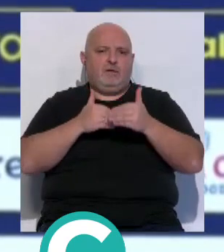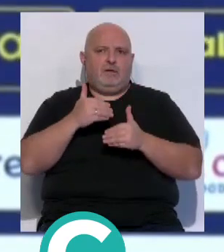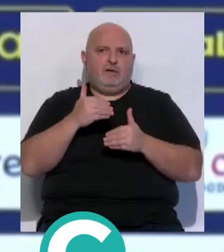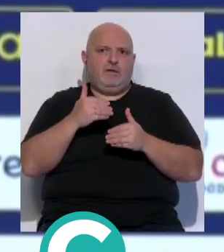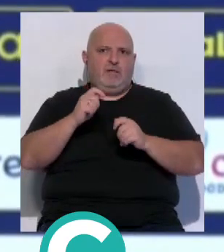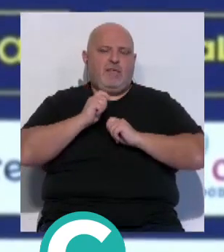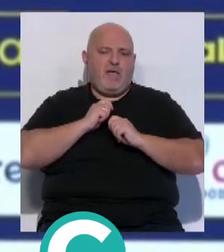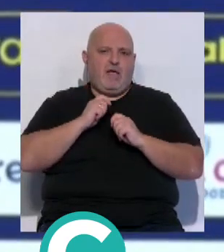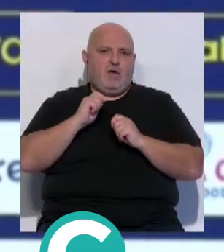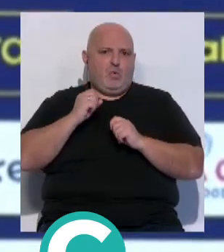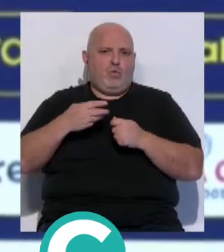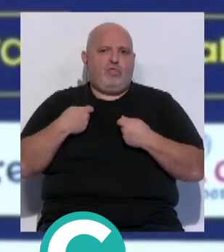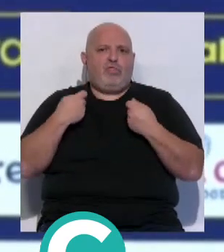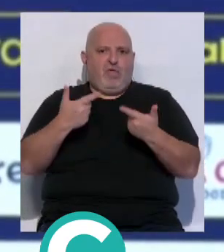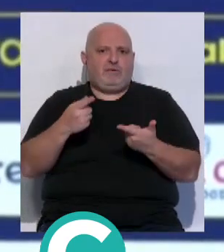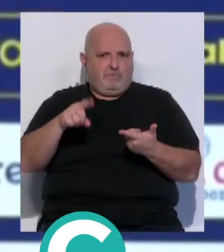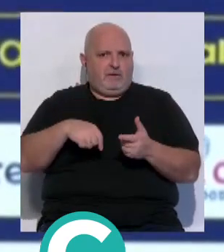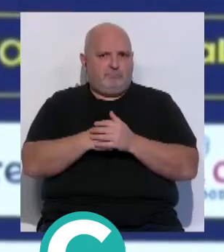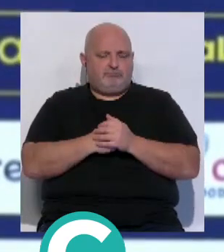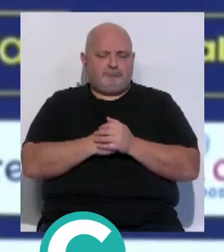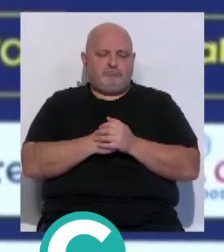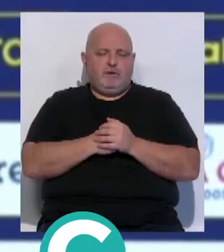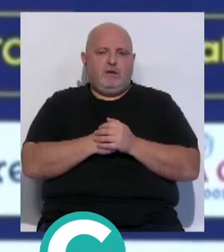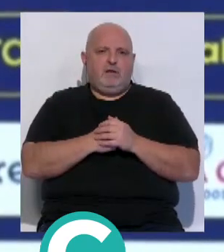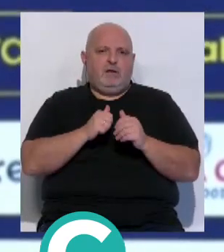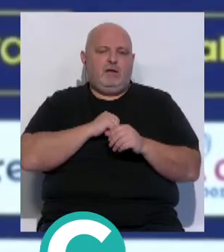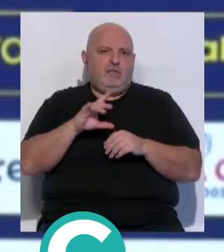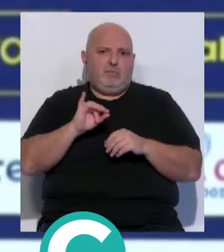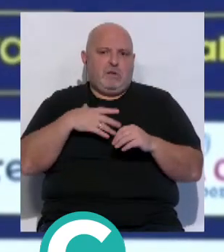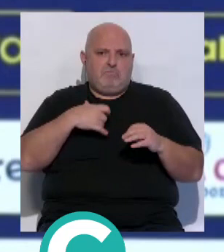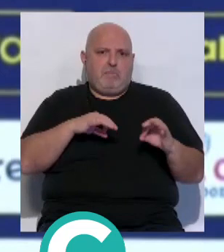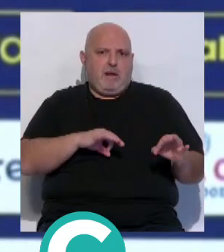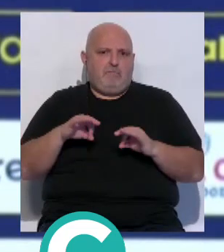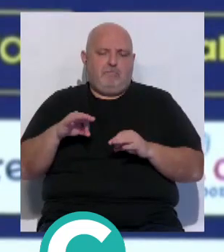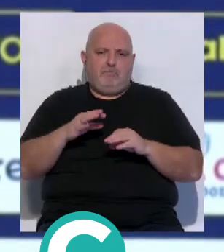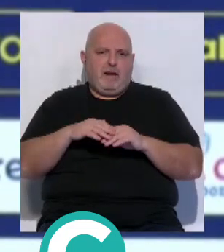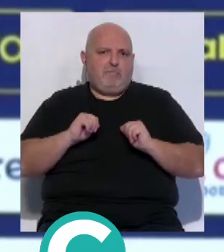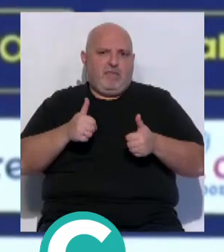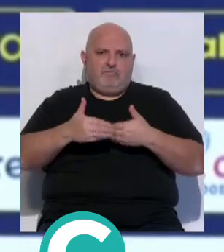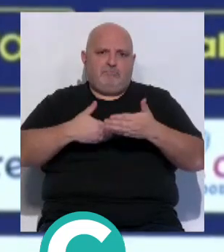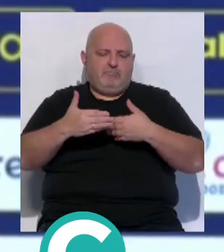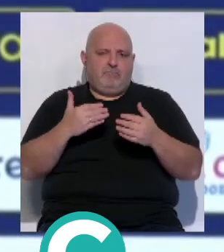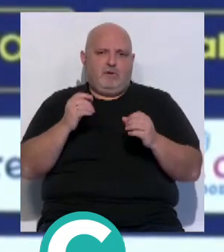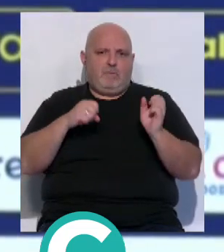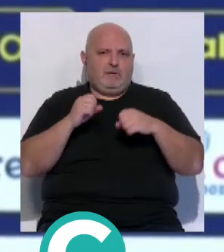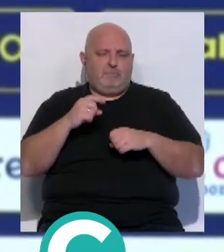altura del club y nada ya predispuesto para para poder empezar a competir a lo que diga el Míster